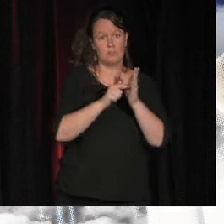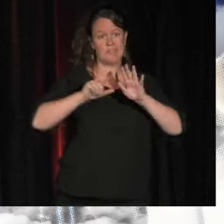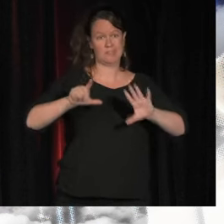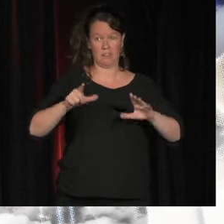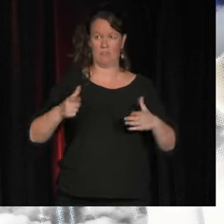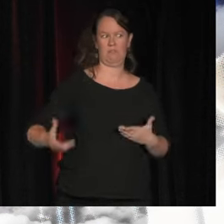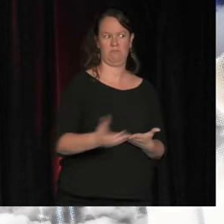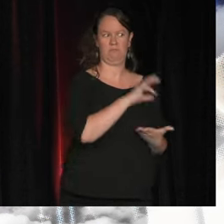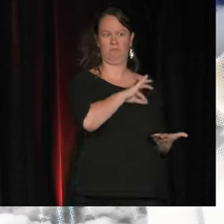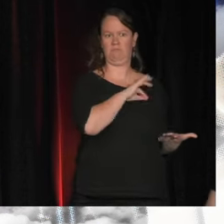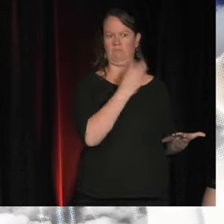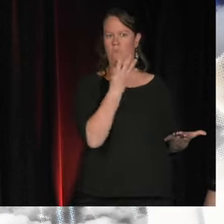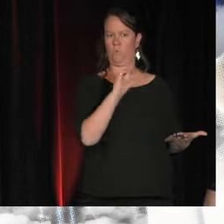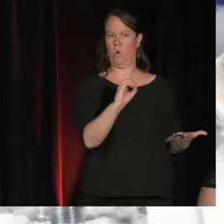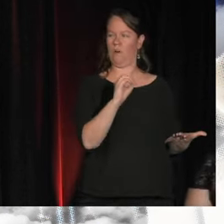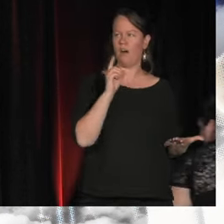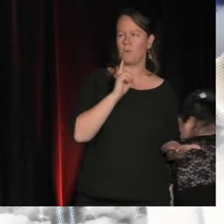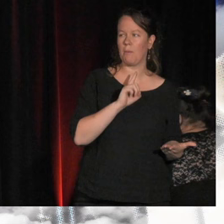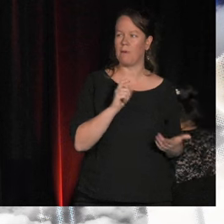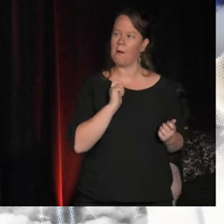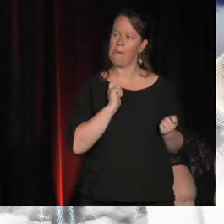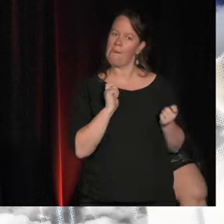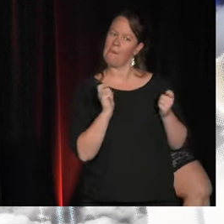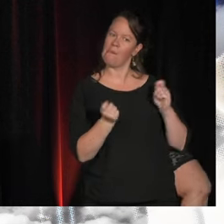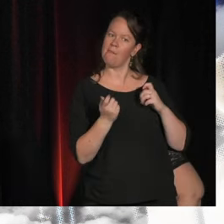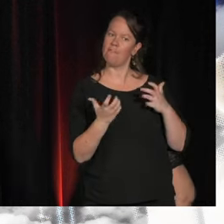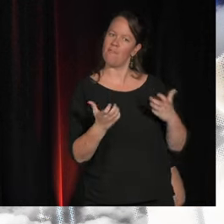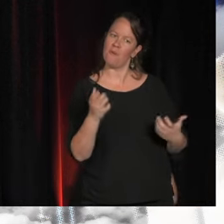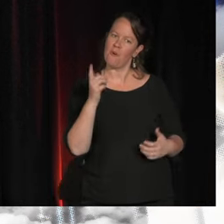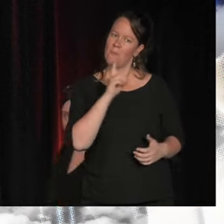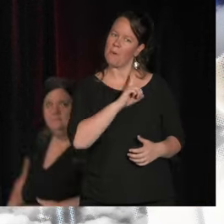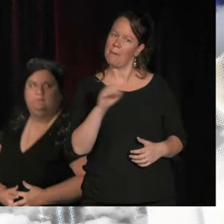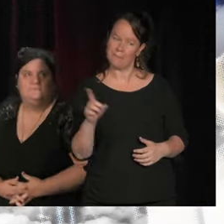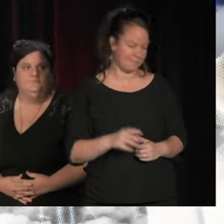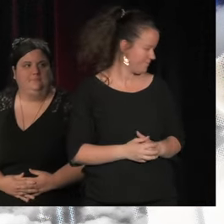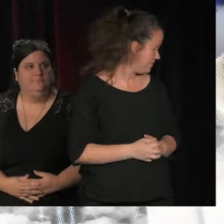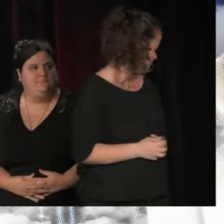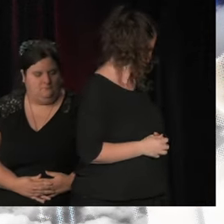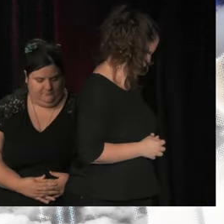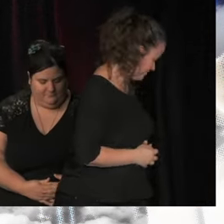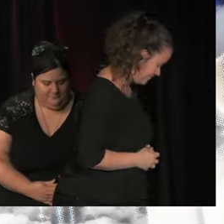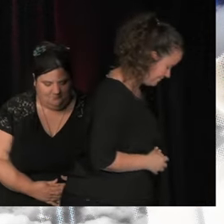qu'ils font avec , ils se disent : "Peut-être que le prochain jeu, il faut aussi que ça soit ça." Et c'était… Je ne sais pas si les gens se souviennent à l'époque sur les forums,